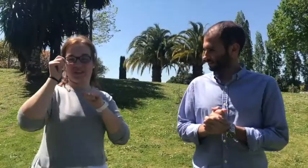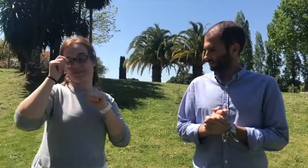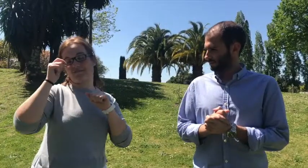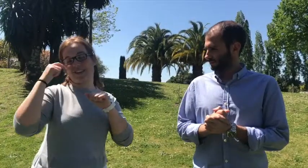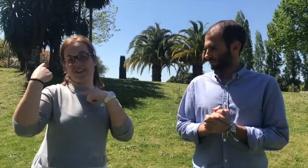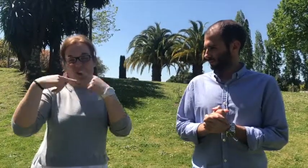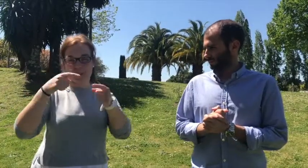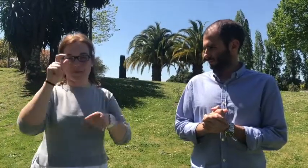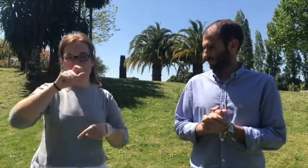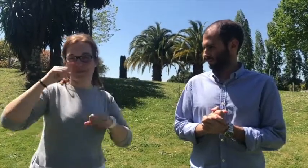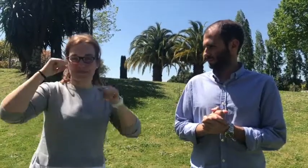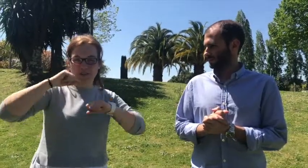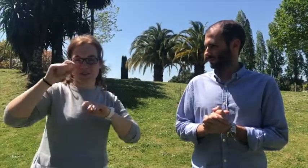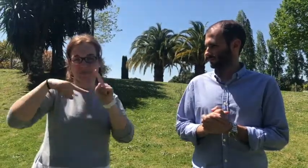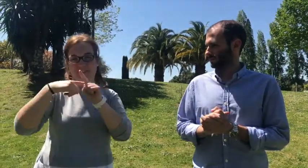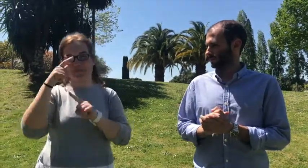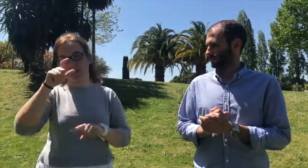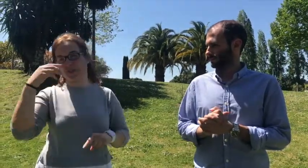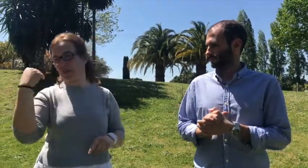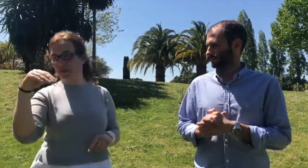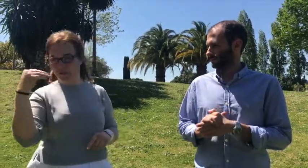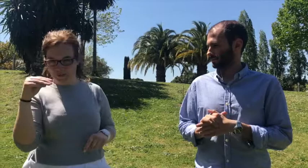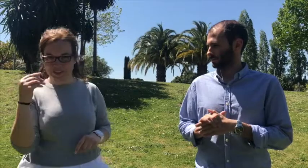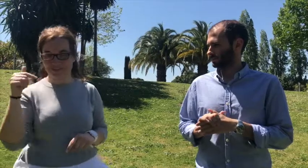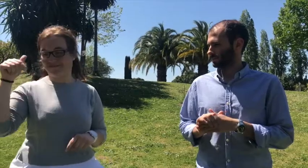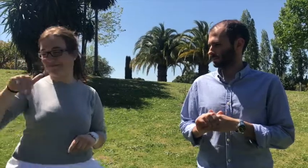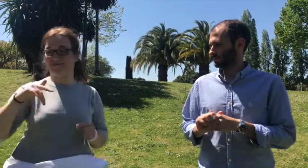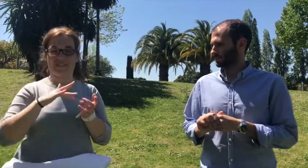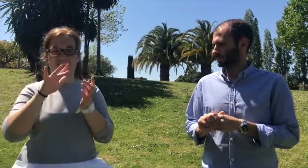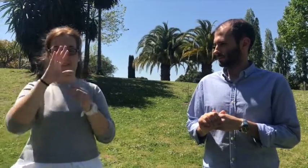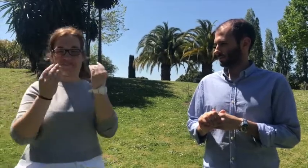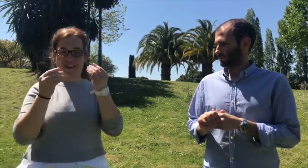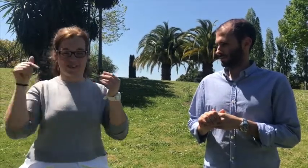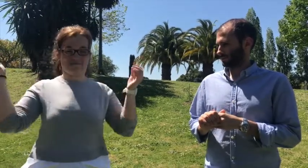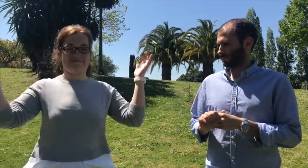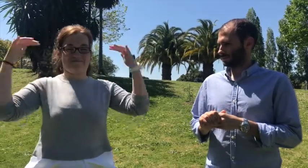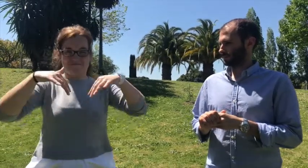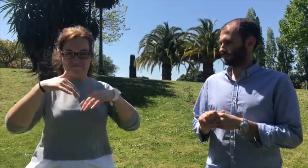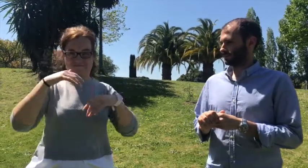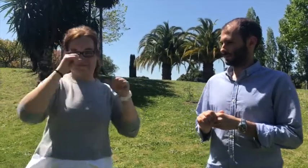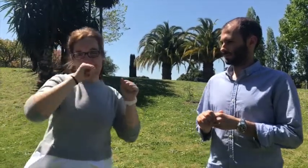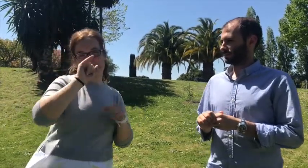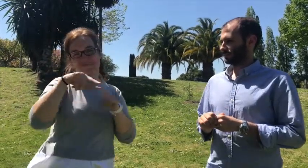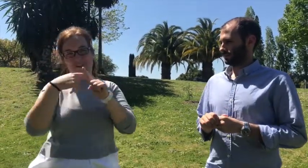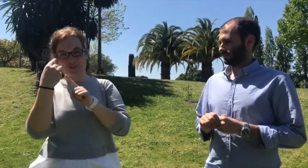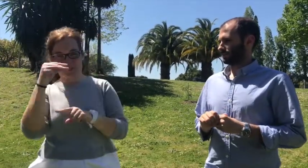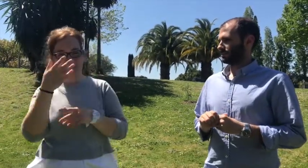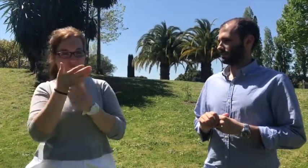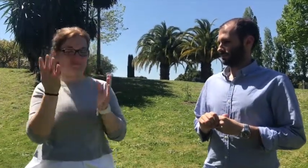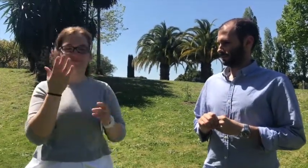En este Encuentro Intergeneracional entre personas sordas mayores y jóvenes, celebrado este 5 de mayo, ha servido para reunirnos y compartir experiencias.